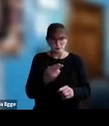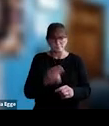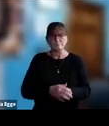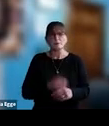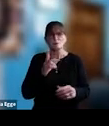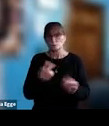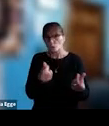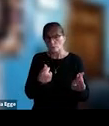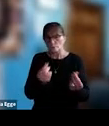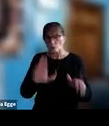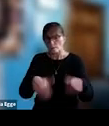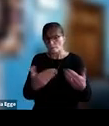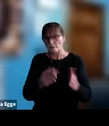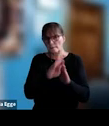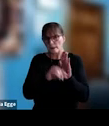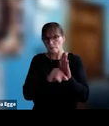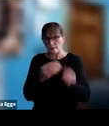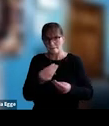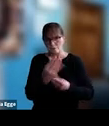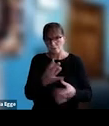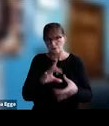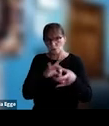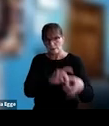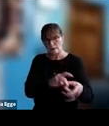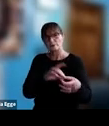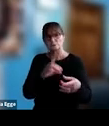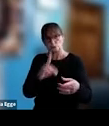es proporcionar información de antecedentes sobre el consumo inicial del solicitante.